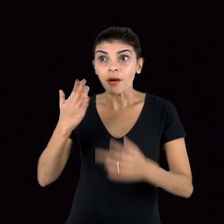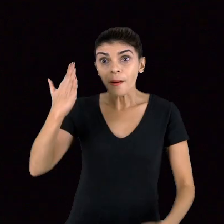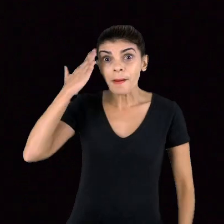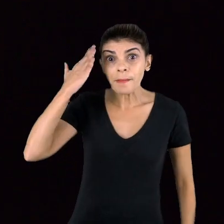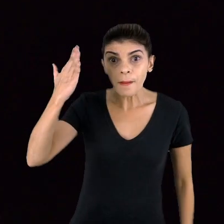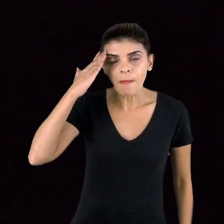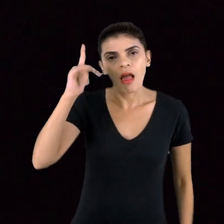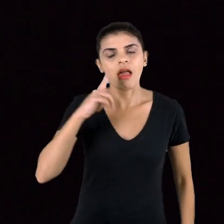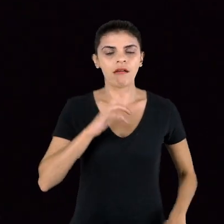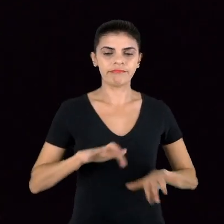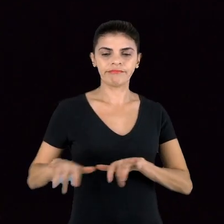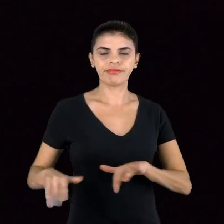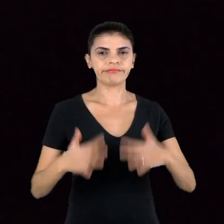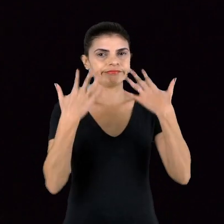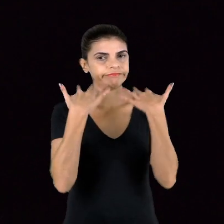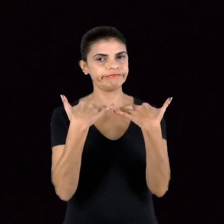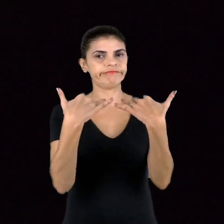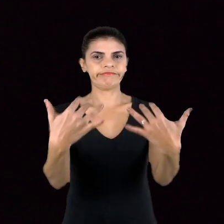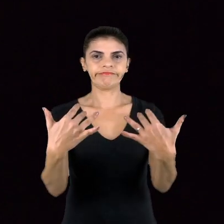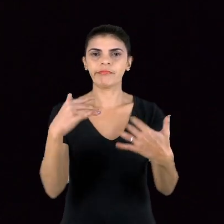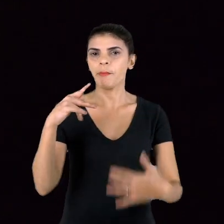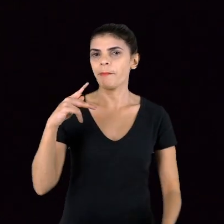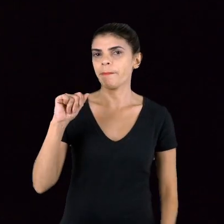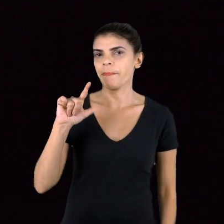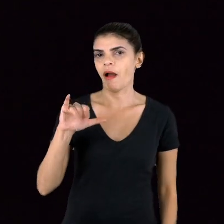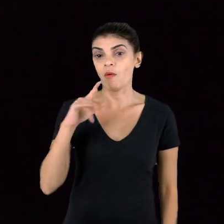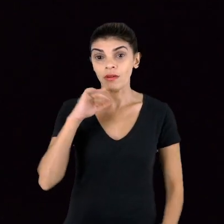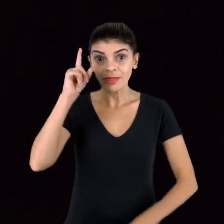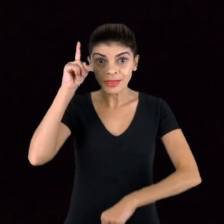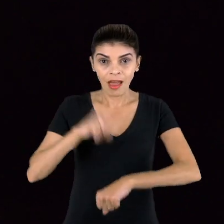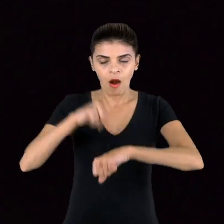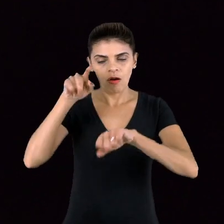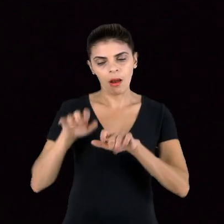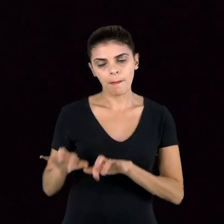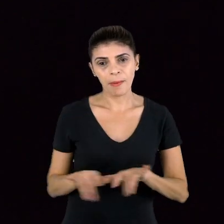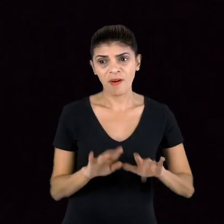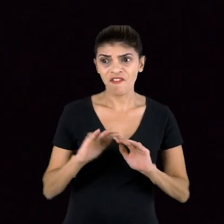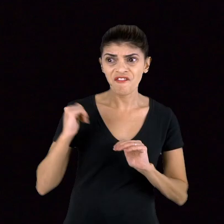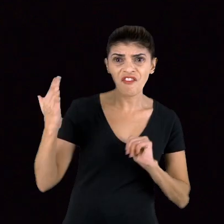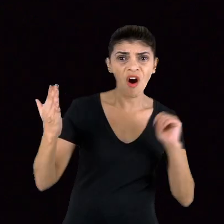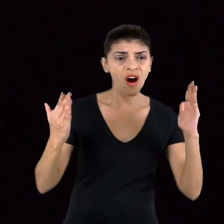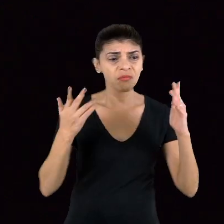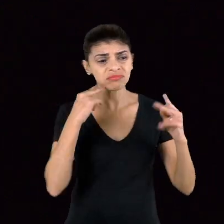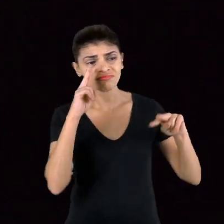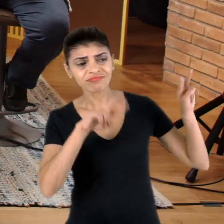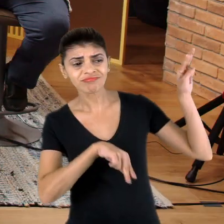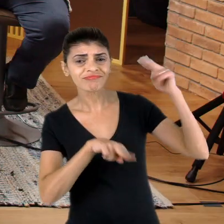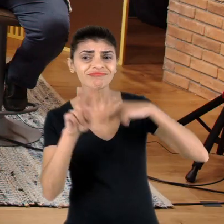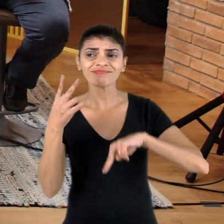O glamour é quando a gente toca, né? Porque fora é... é uma dedicação, né?